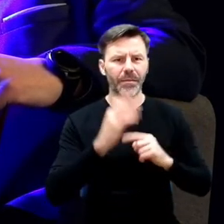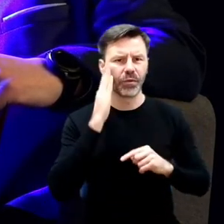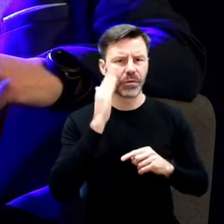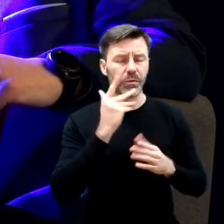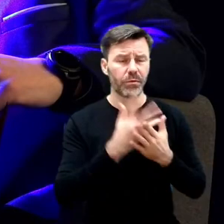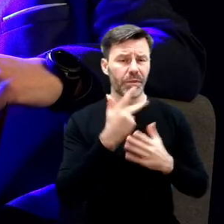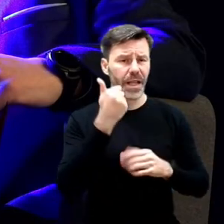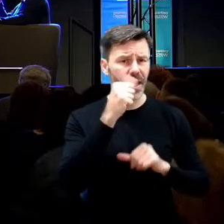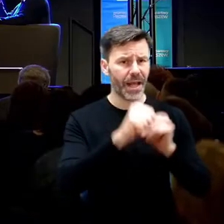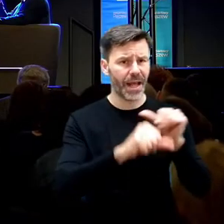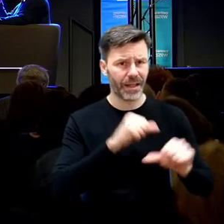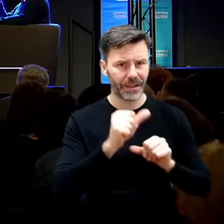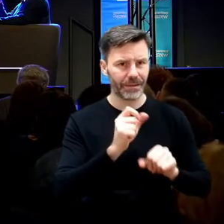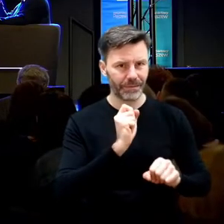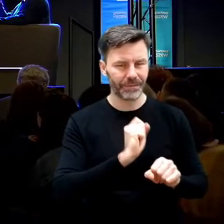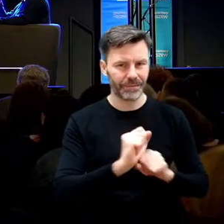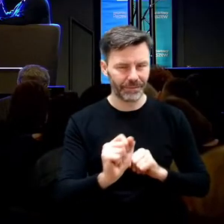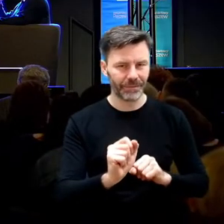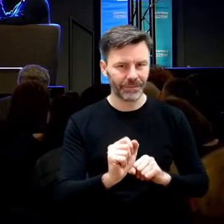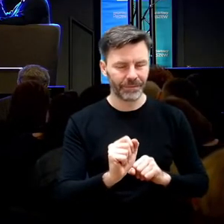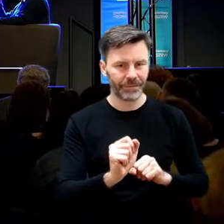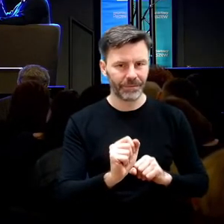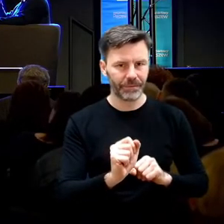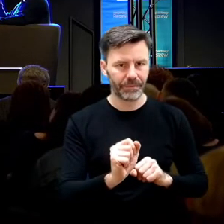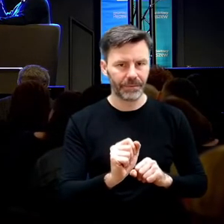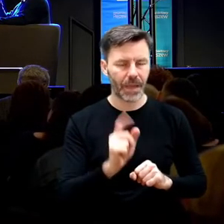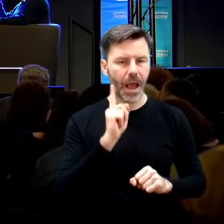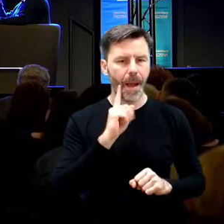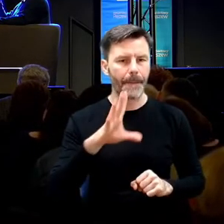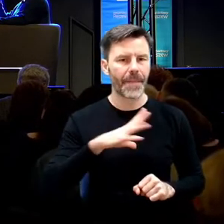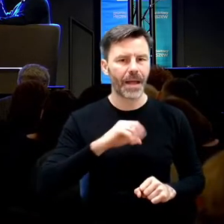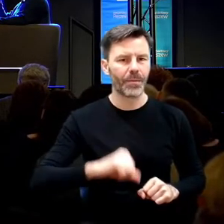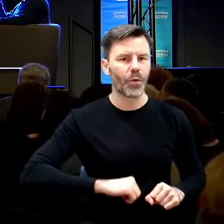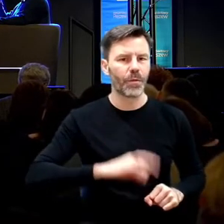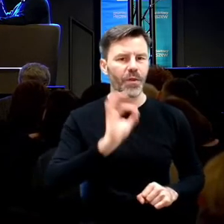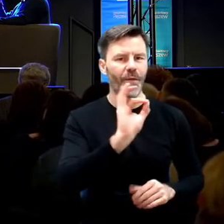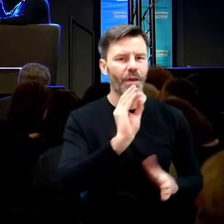a doświadczenie Pana burmistrza, który już pełni swoją funkcję od 30 lat